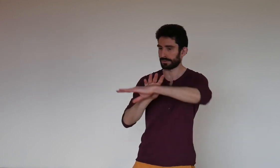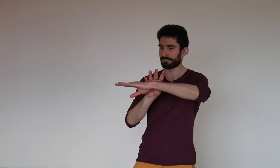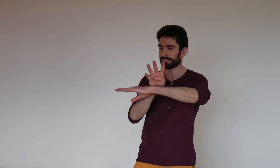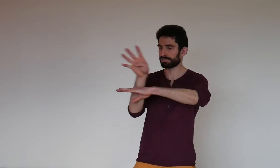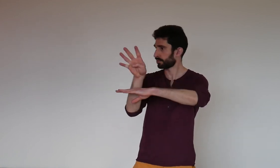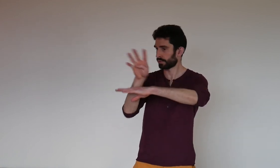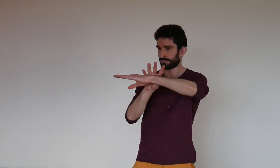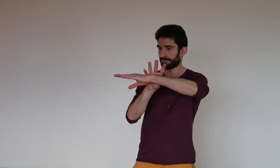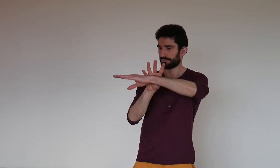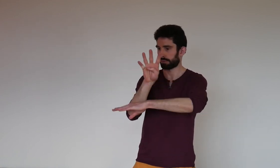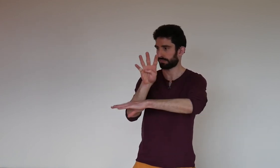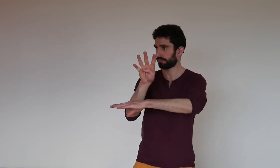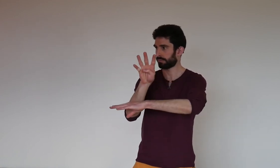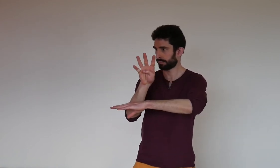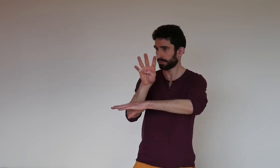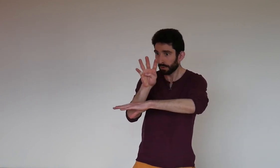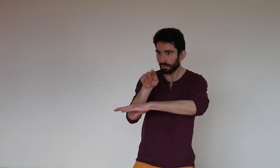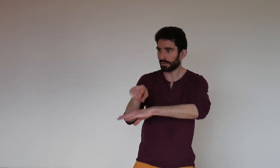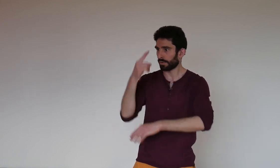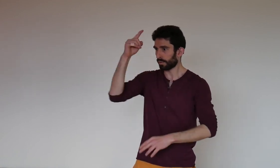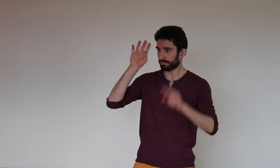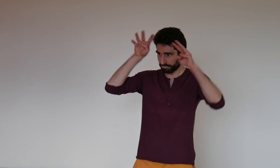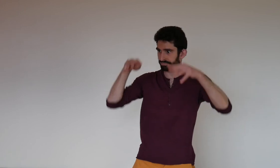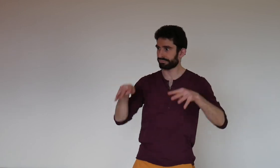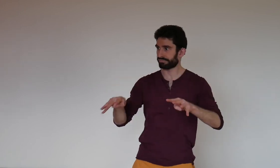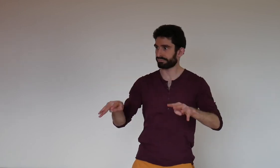C'est la peau qui "descend" sous les cheveux. On croit qu'ils poussent !